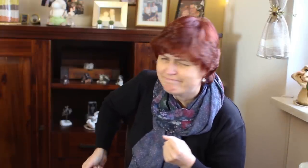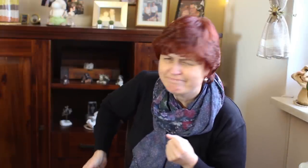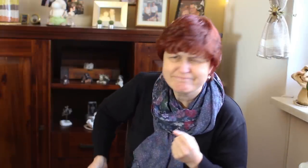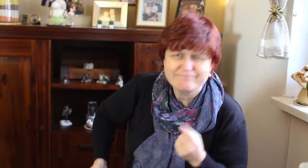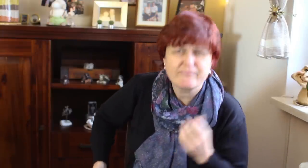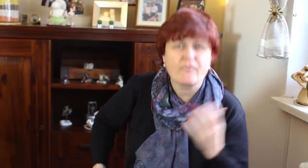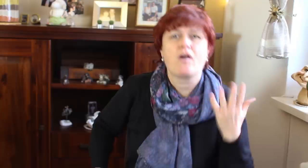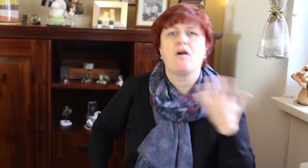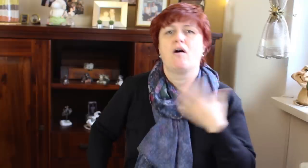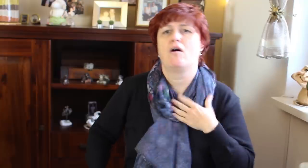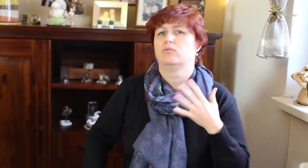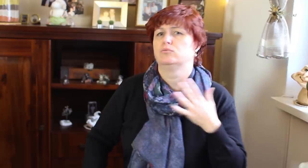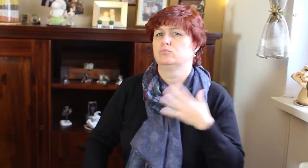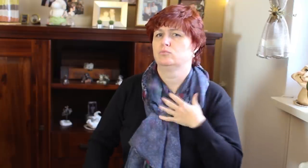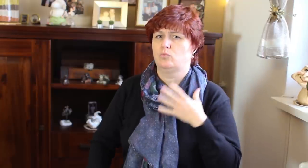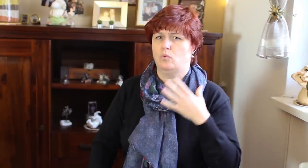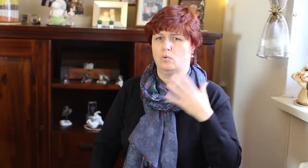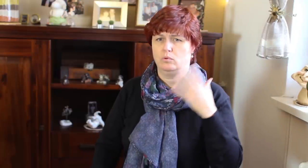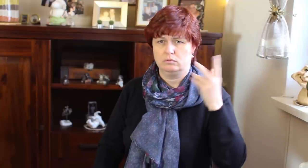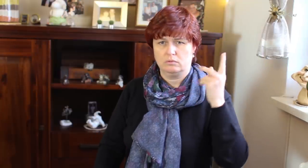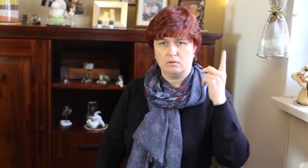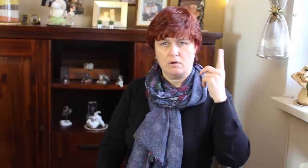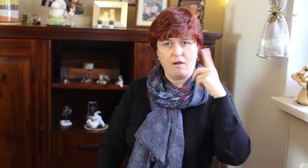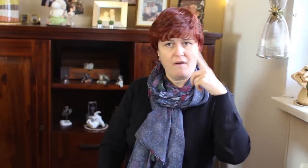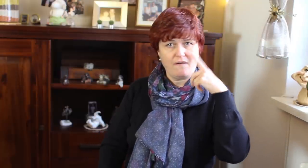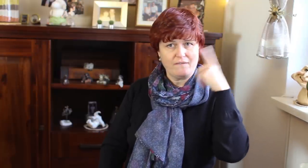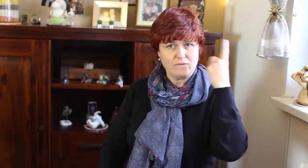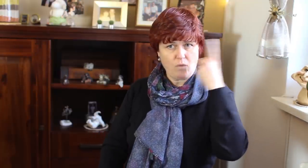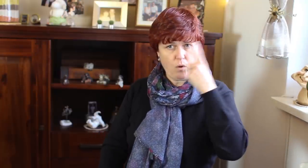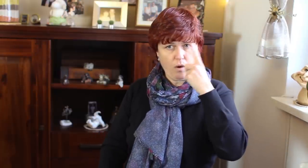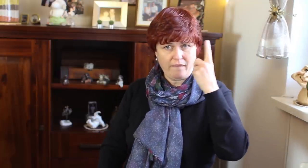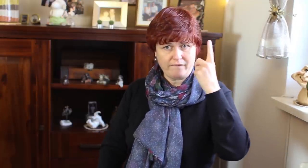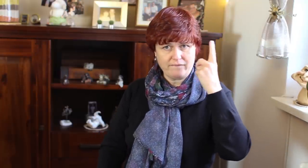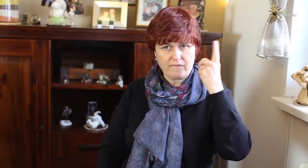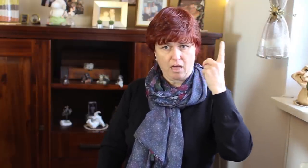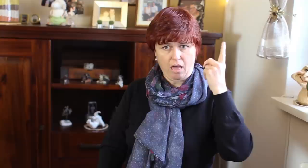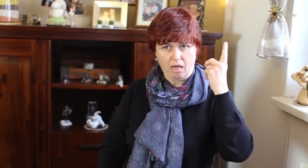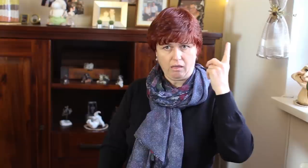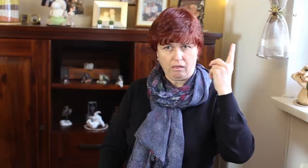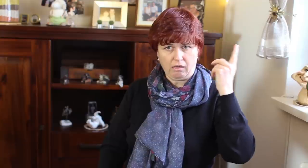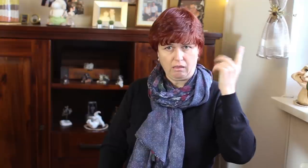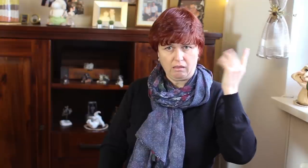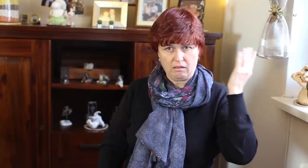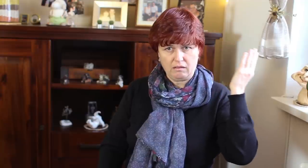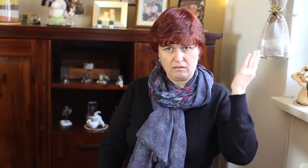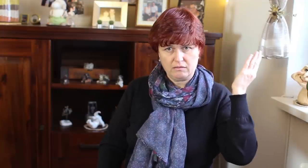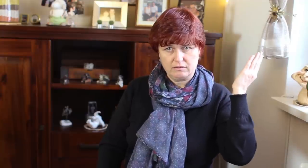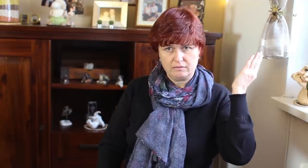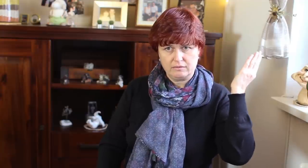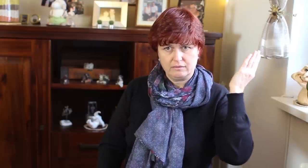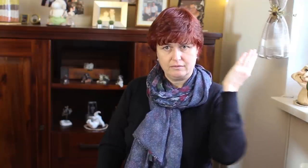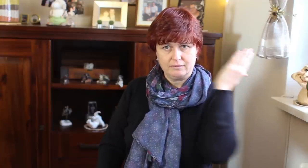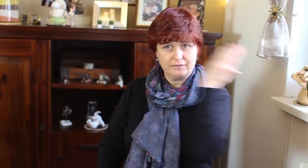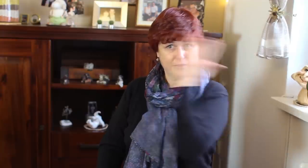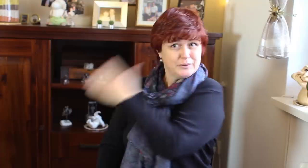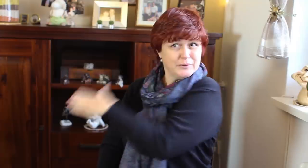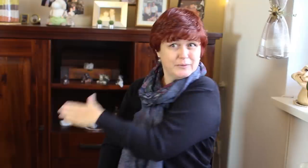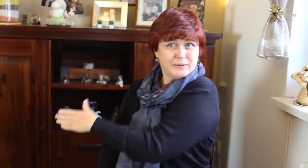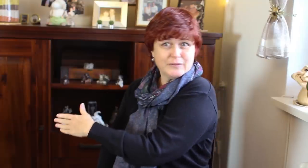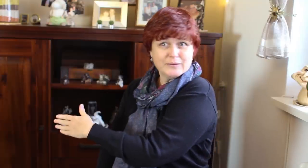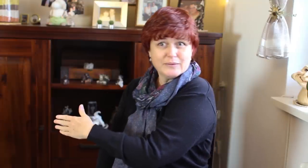Dann, ganz plötzlich, kam die Feuerwehr ganz schnell angefahren und ist direkt an mir vorbei.